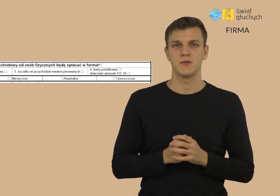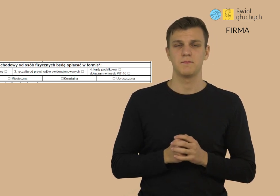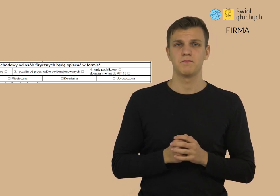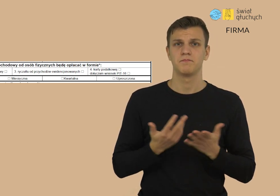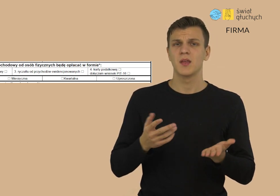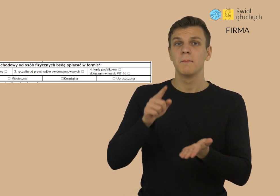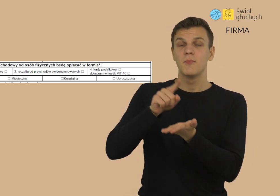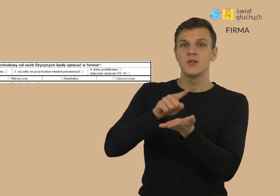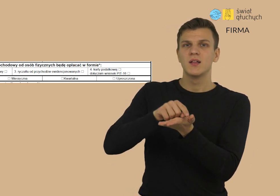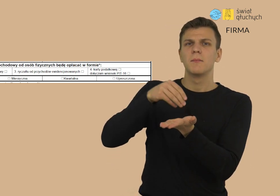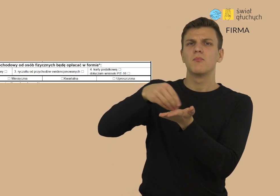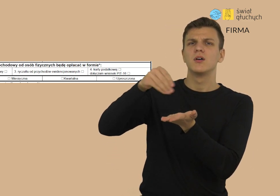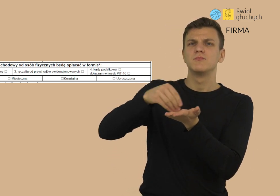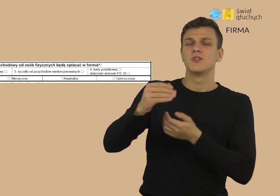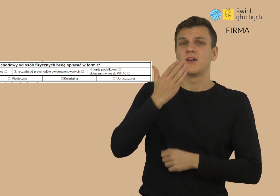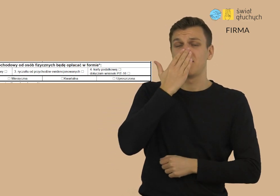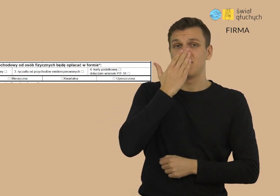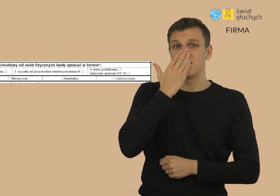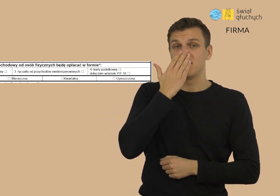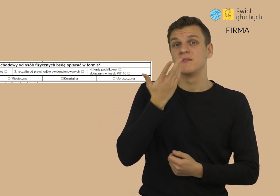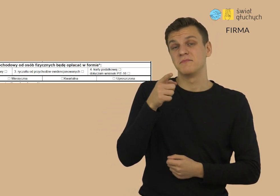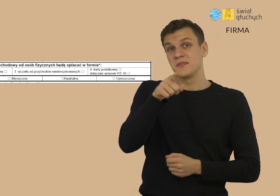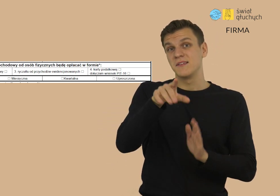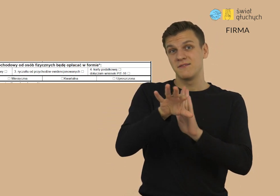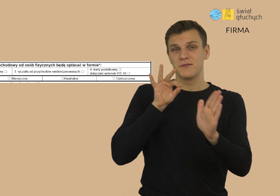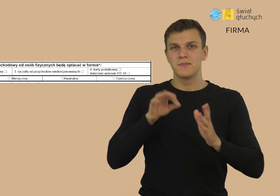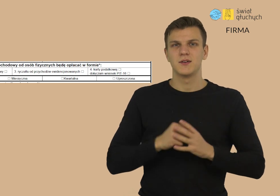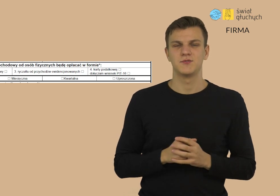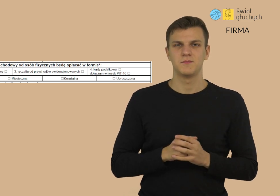18, 19 wybór formy opodatkowania podatkiem dochodowym.